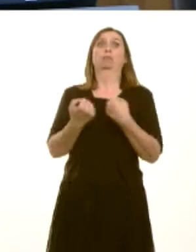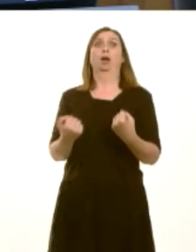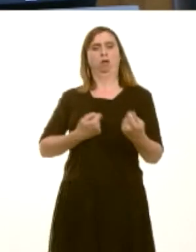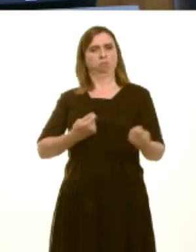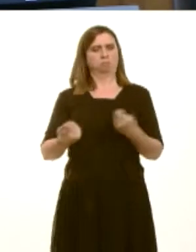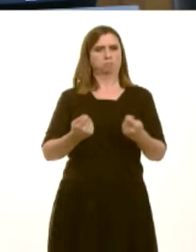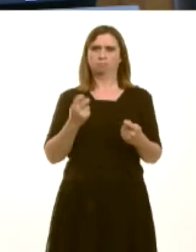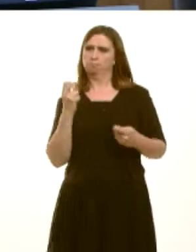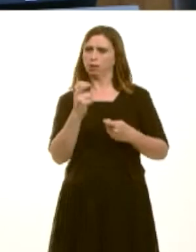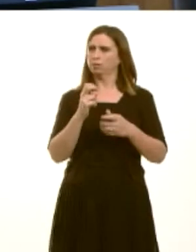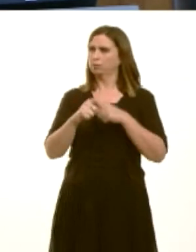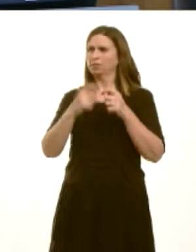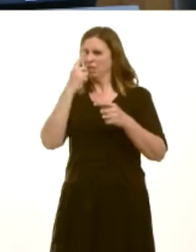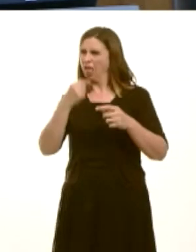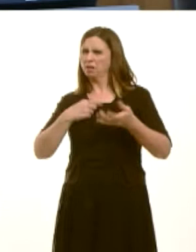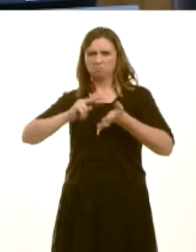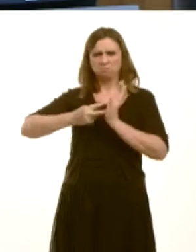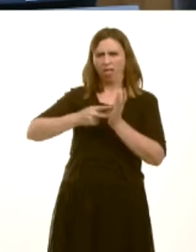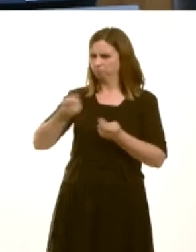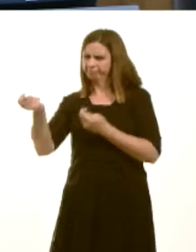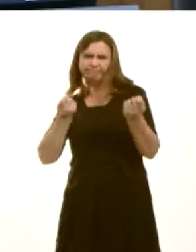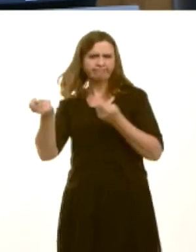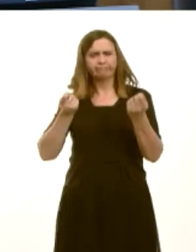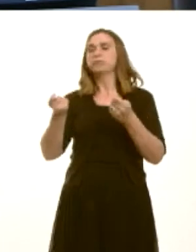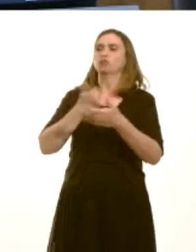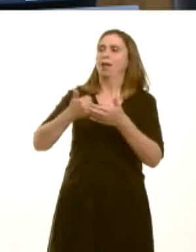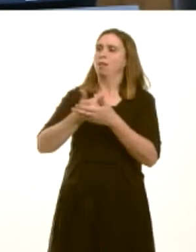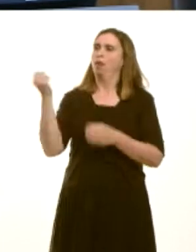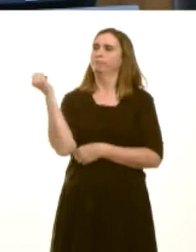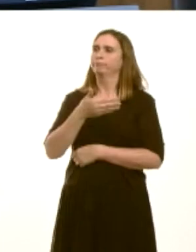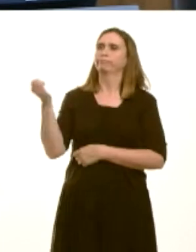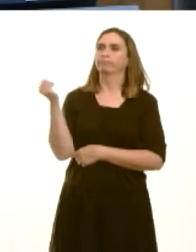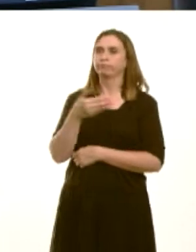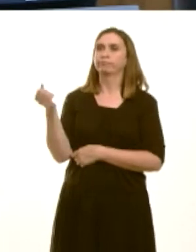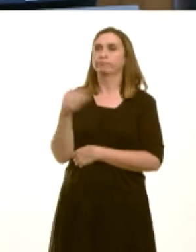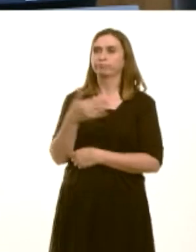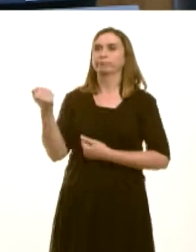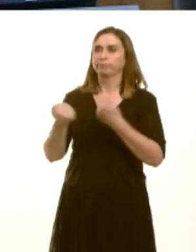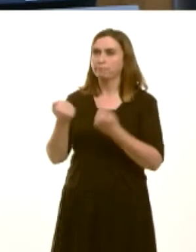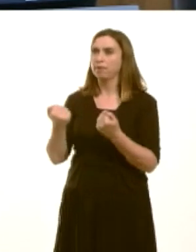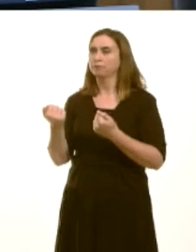aml, ac, wrth gwrs, yn well ynglyn ‚ bysiau eu hunain. Felly, mae yna lot fawr o bethau